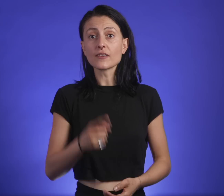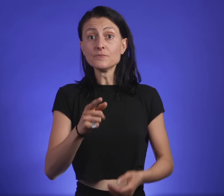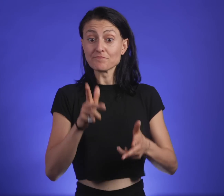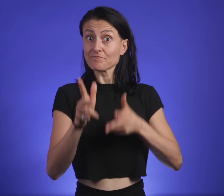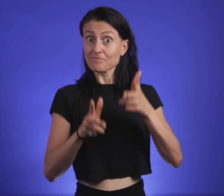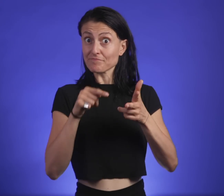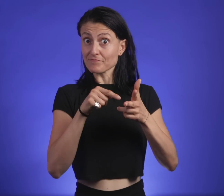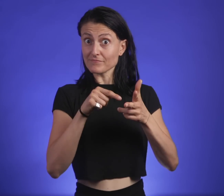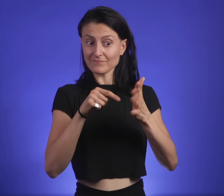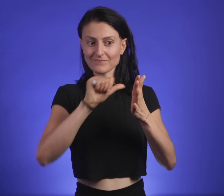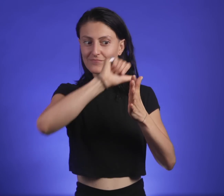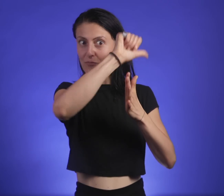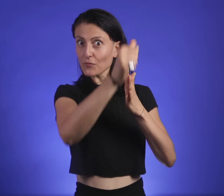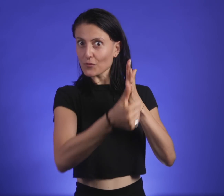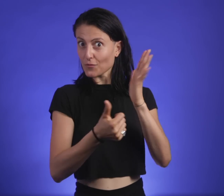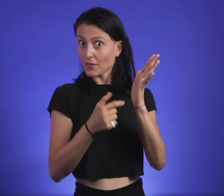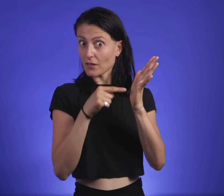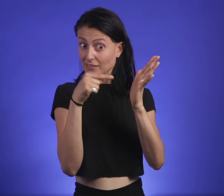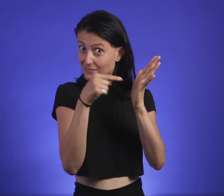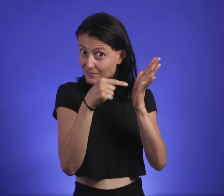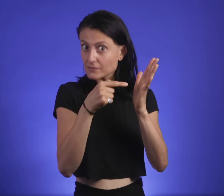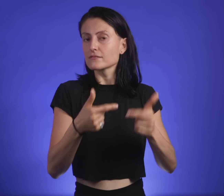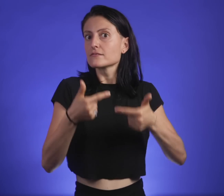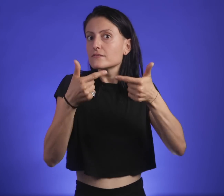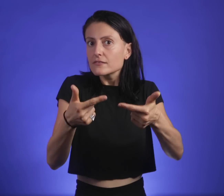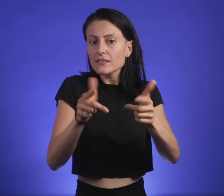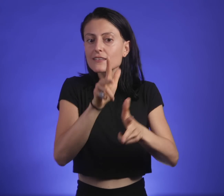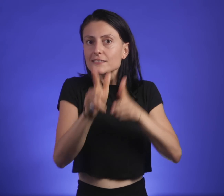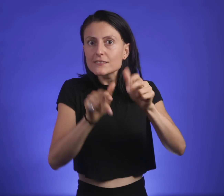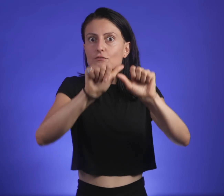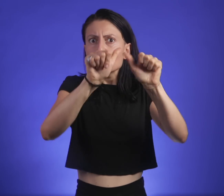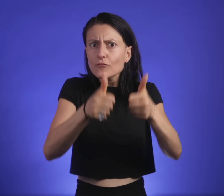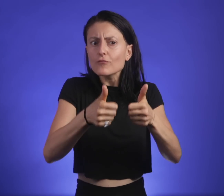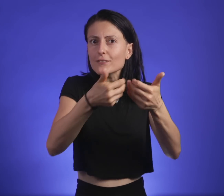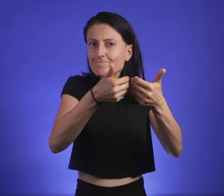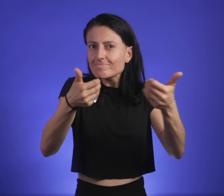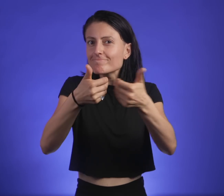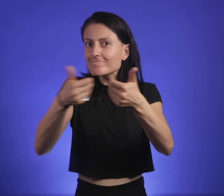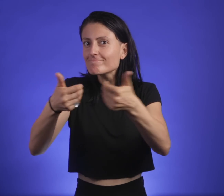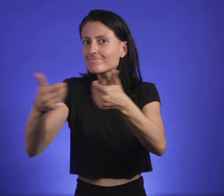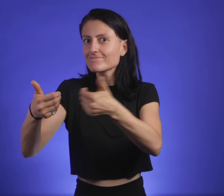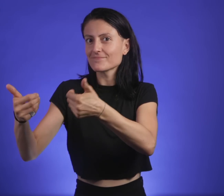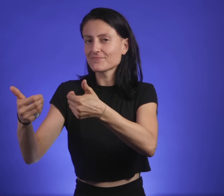La configurazione delle mani è il primo criterio che distingue un segno dall’altro.